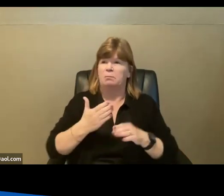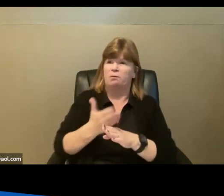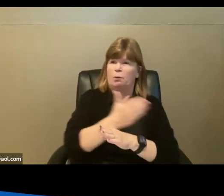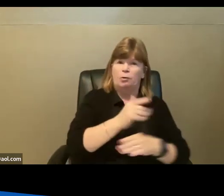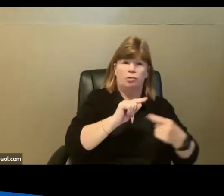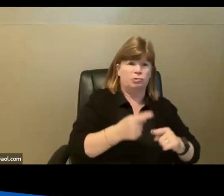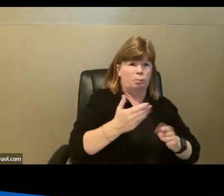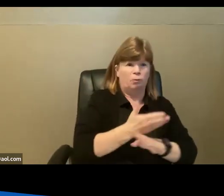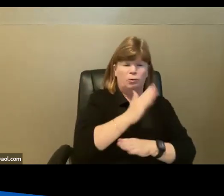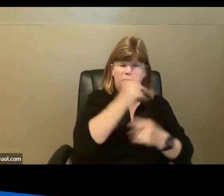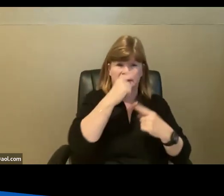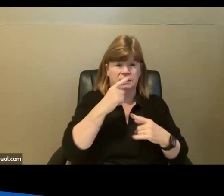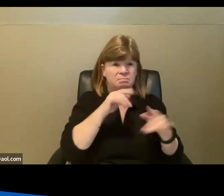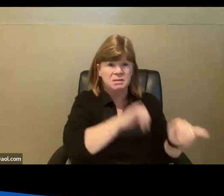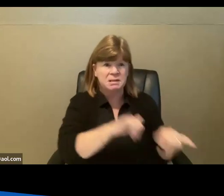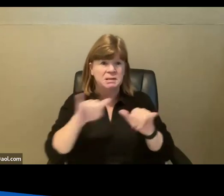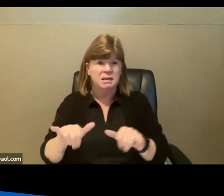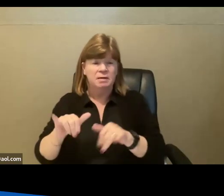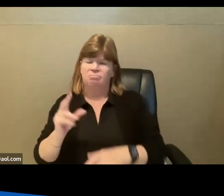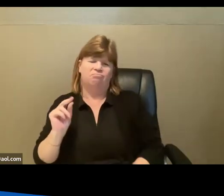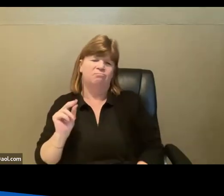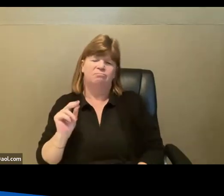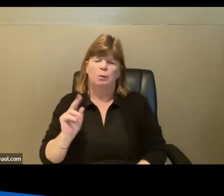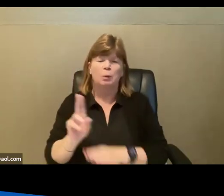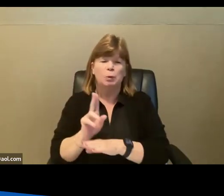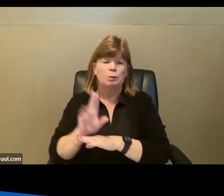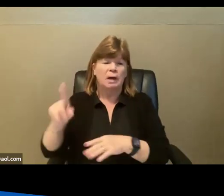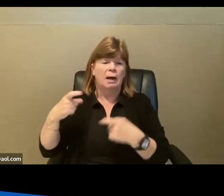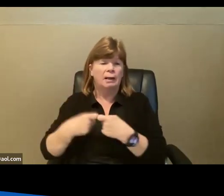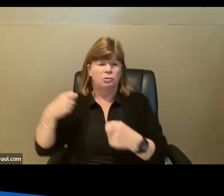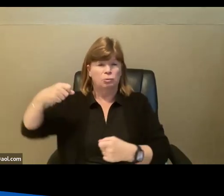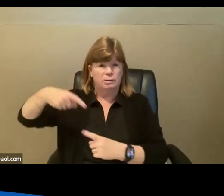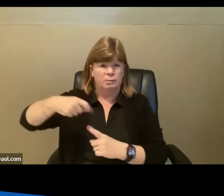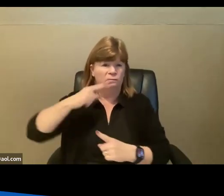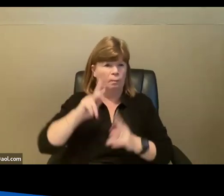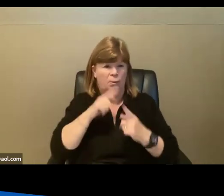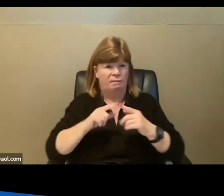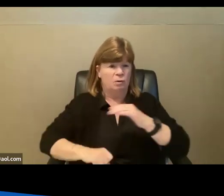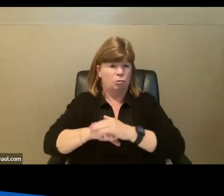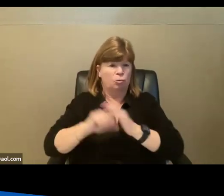También están usando esta estimulación eléctrica para personas que han sufrido un derrame cerebral y para personas que tienen una lesión cerebral.